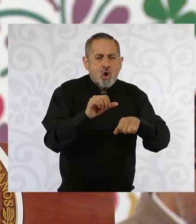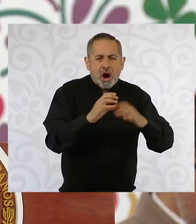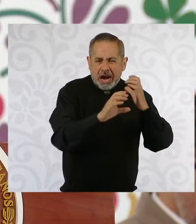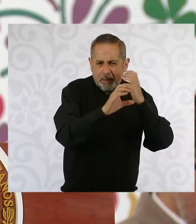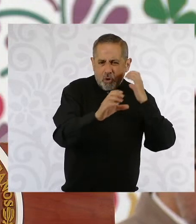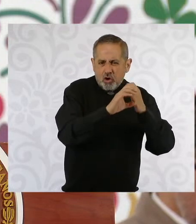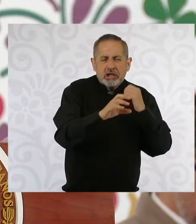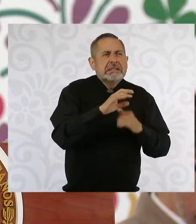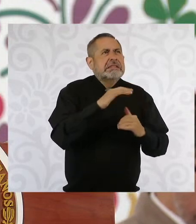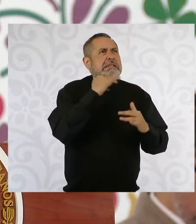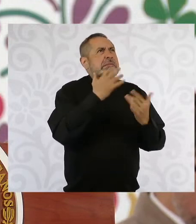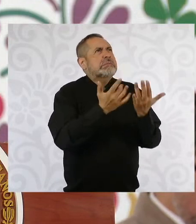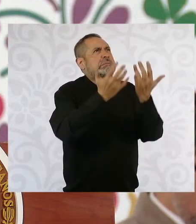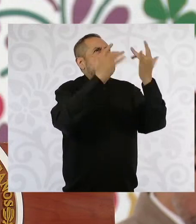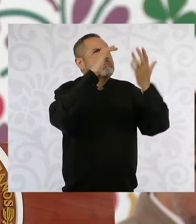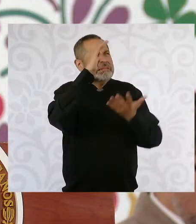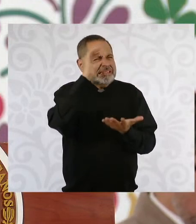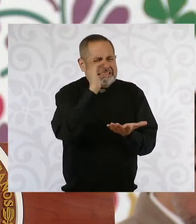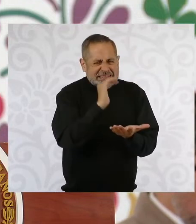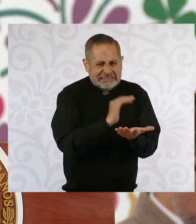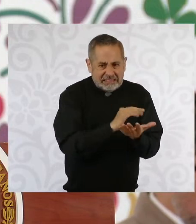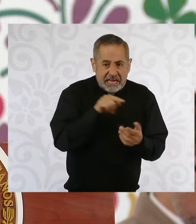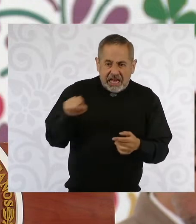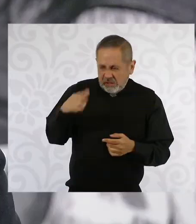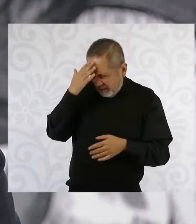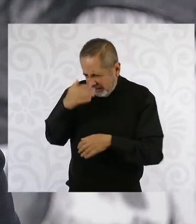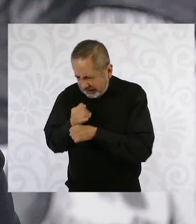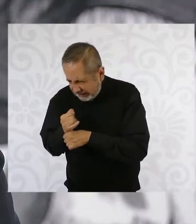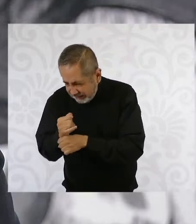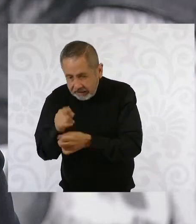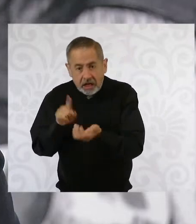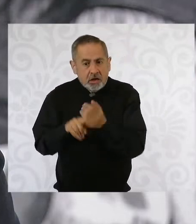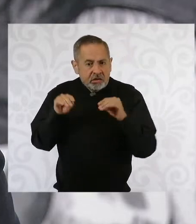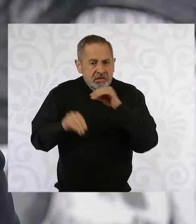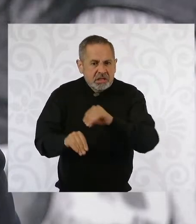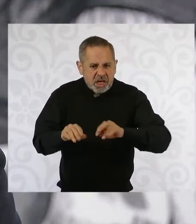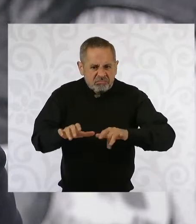áreas de equipamiento únicas en México como la electrónica de alta densidad de potencia